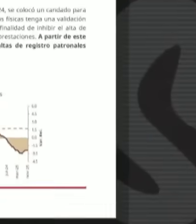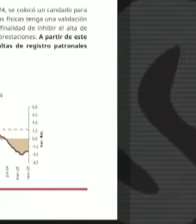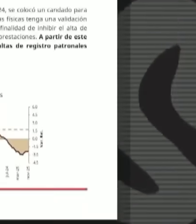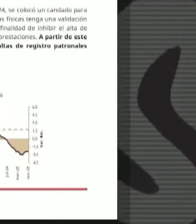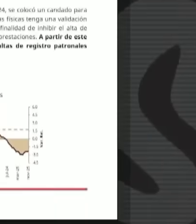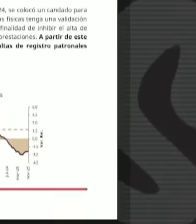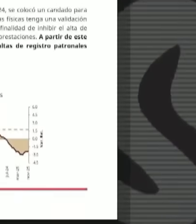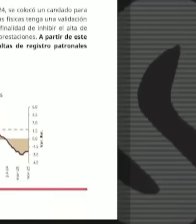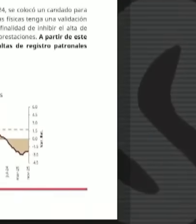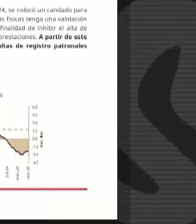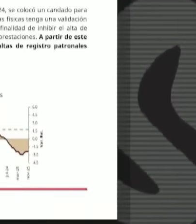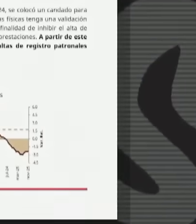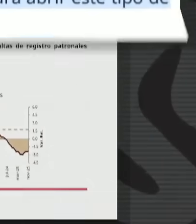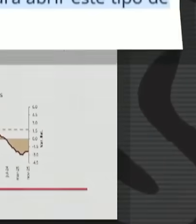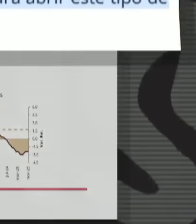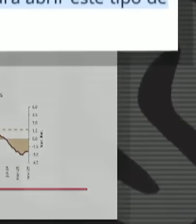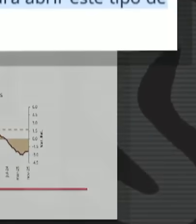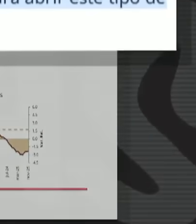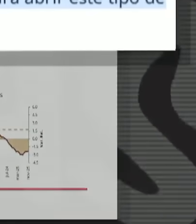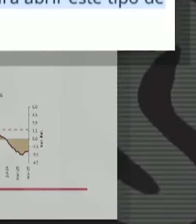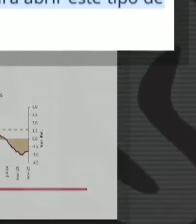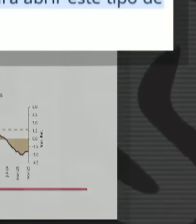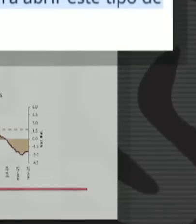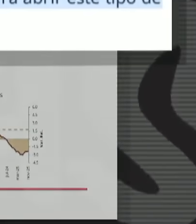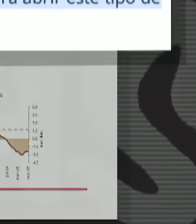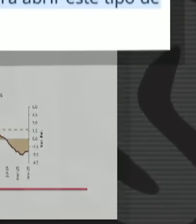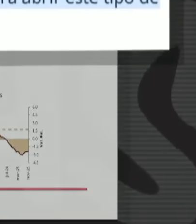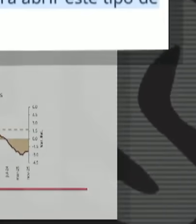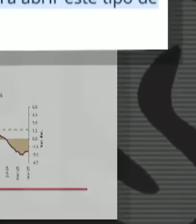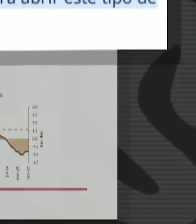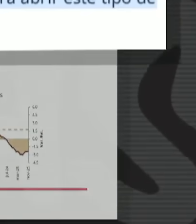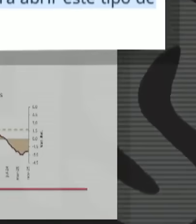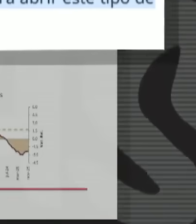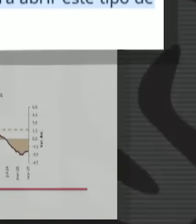no a una crisis económica. El IMS aclaró que se implementó un filtro antisimulación que valida